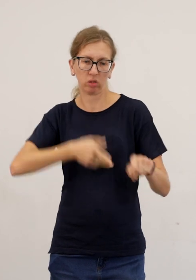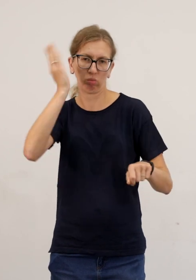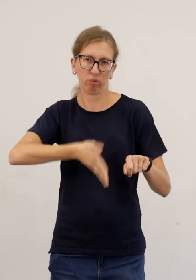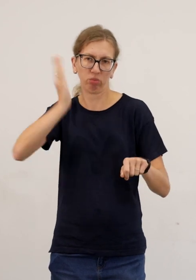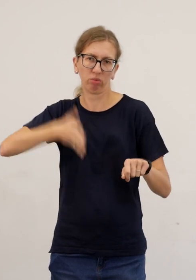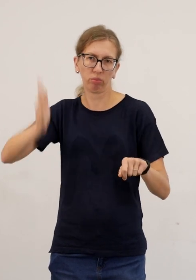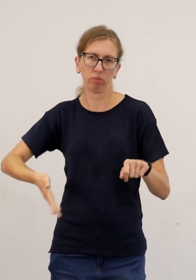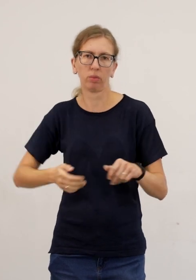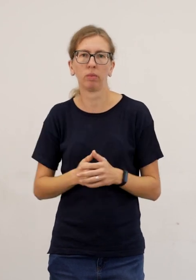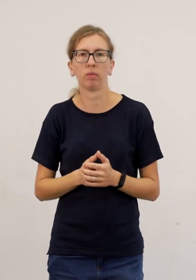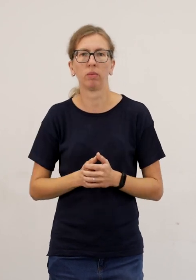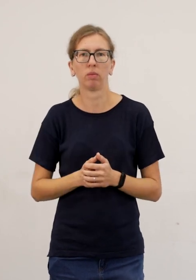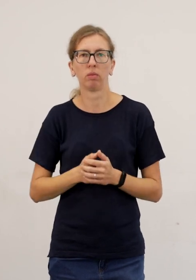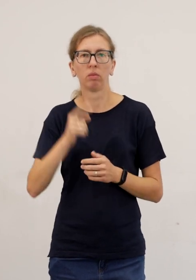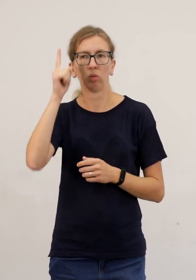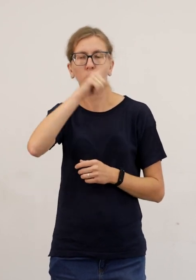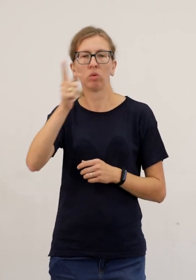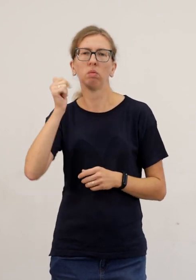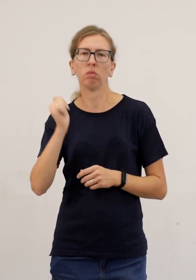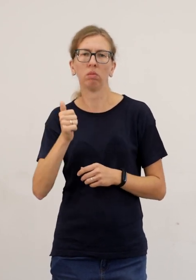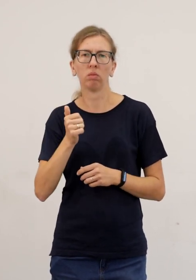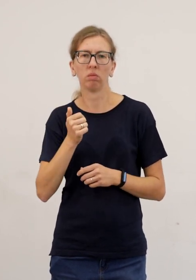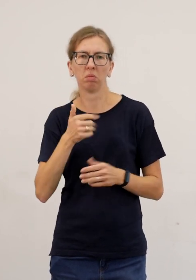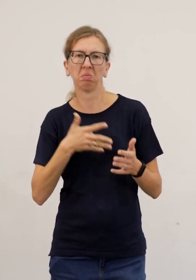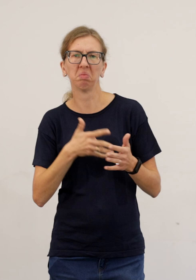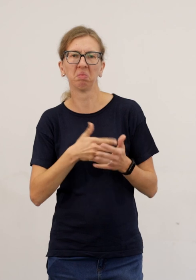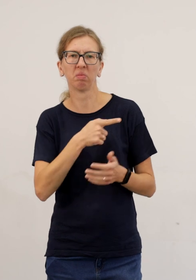najlepszą szablę kawaleryjską tamtych czasów.